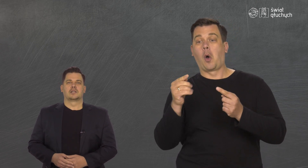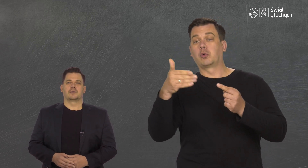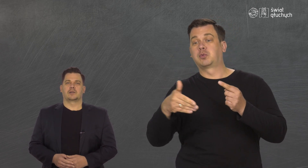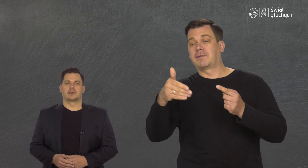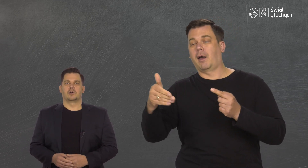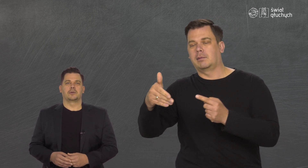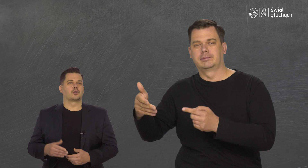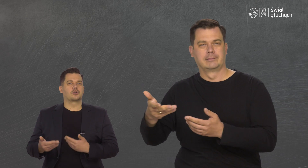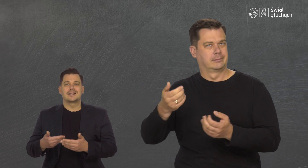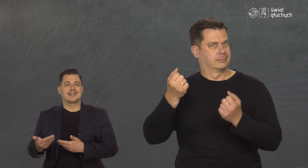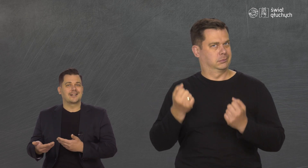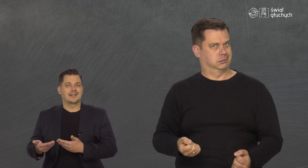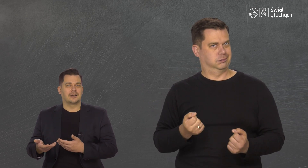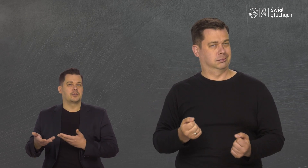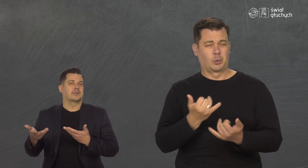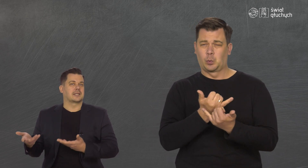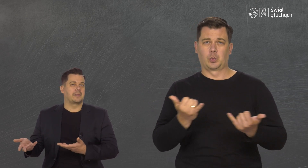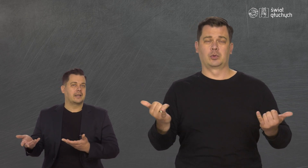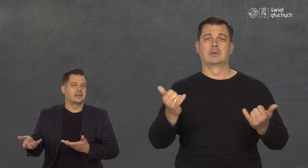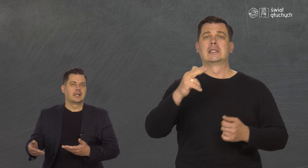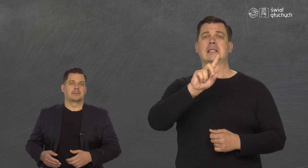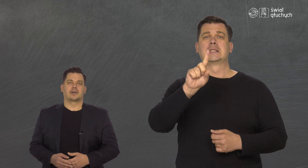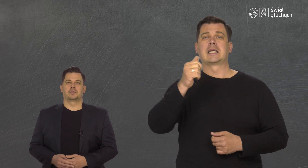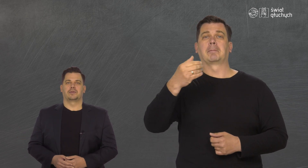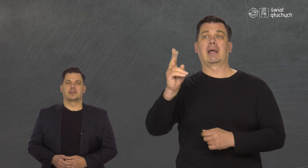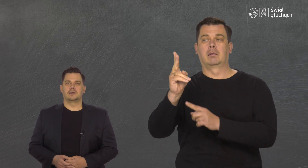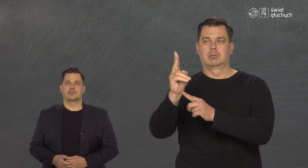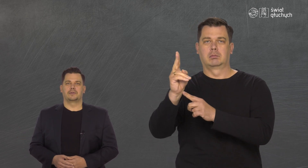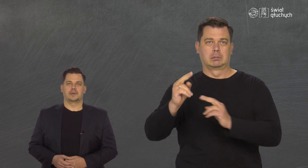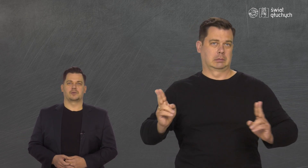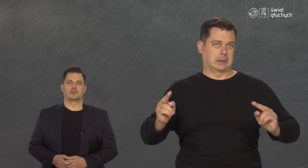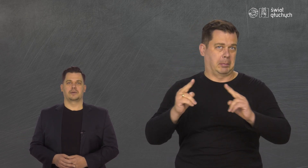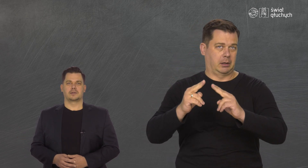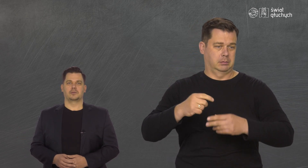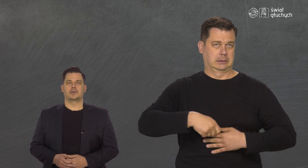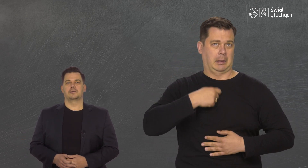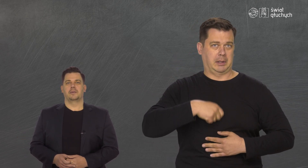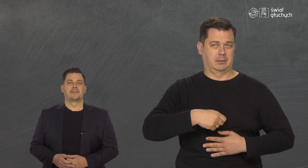słowa, które mogą mieć różne znaczenia, np. zamek, brak odpowiedników wielu słów w języku migowym,